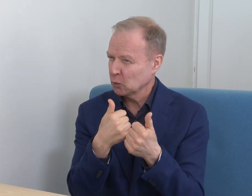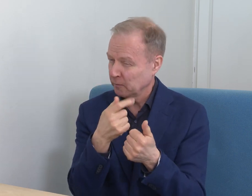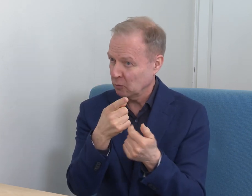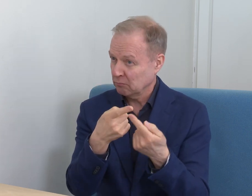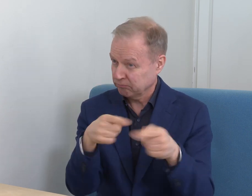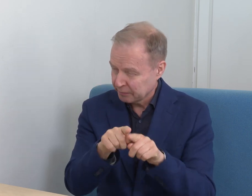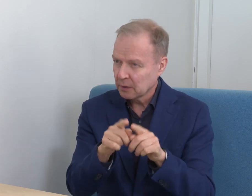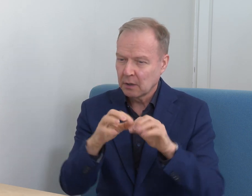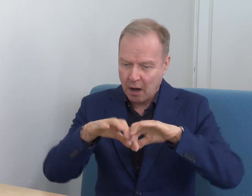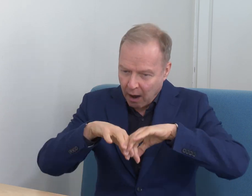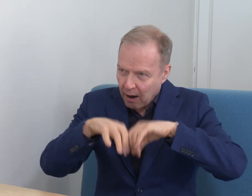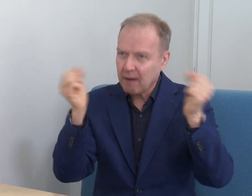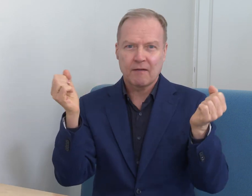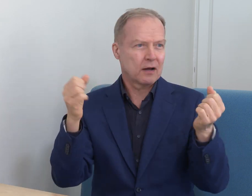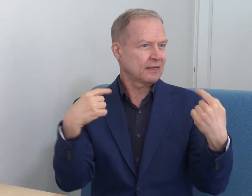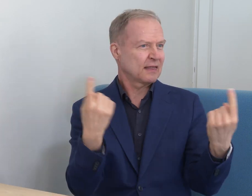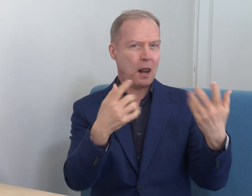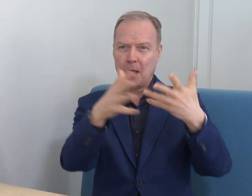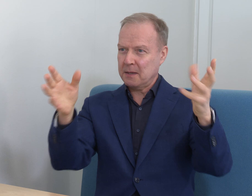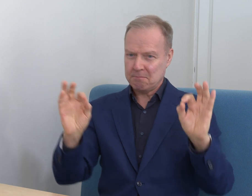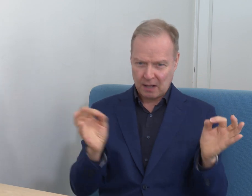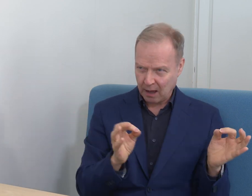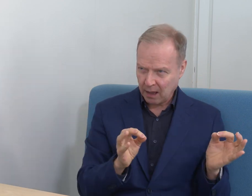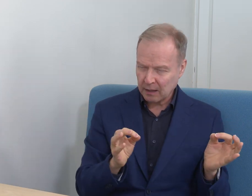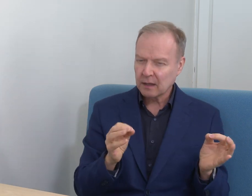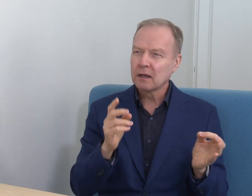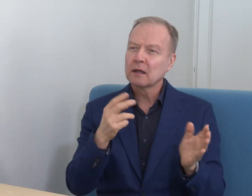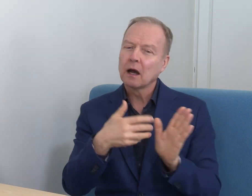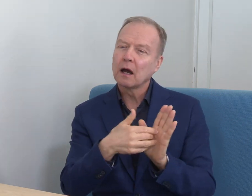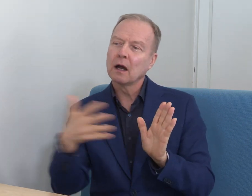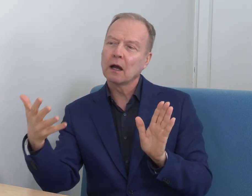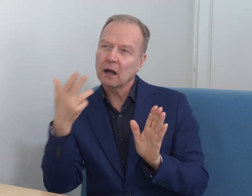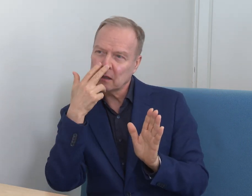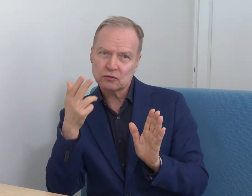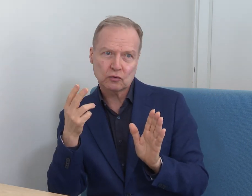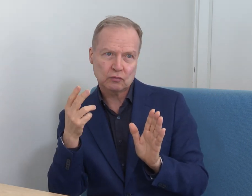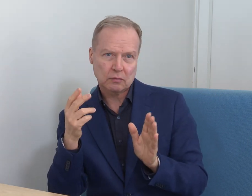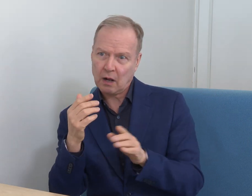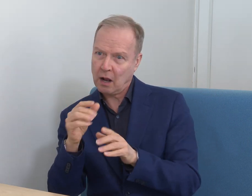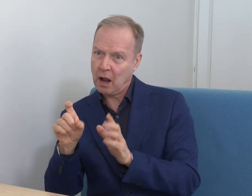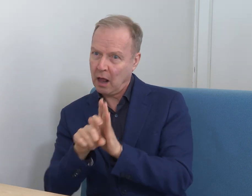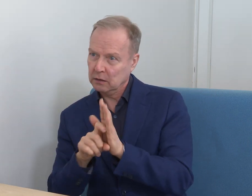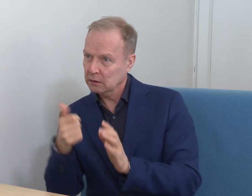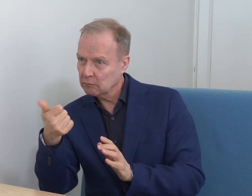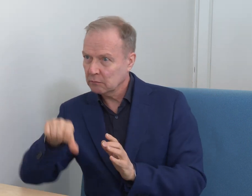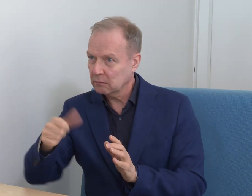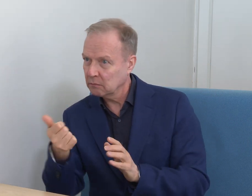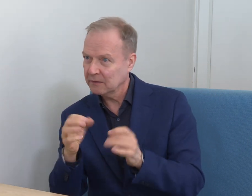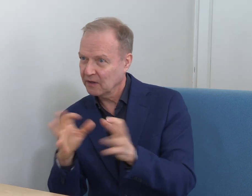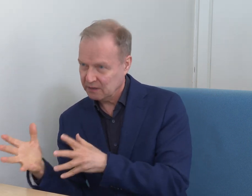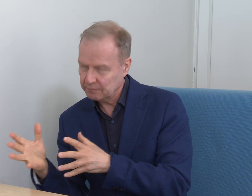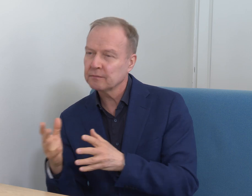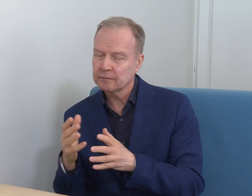Toivon, että tilanne perataan läpikotaisin ja arvioidaan ovatko tulkkauspalveluun liittyvät lait hyviä.